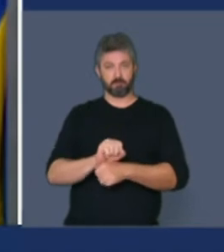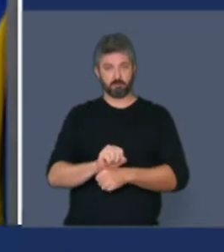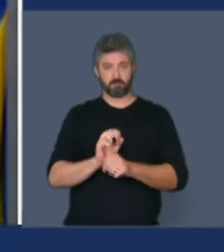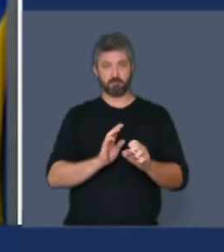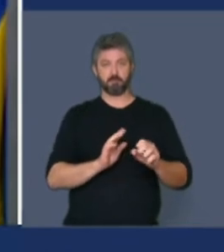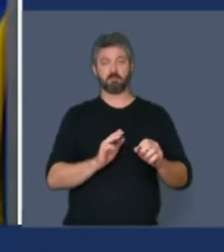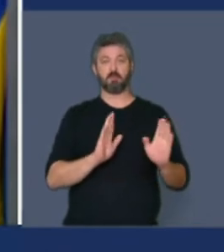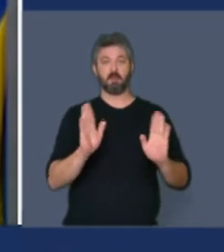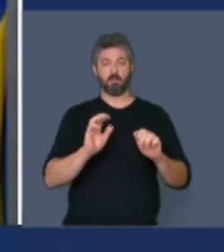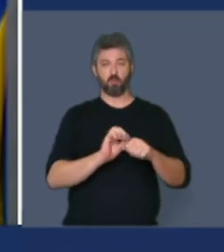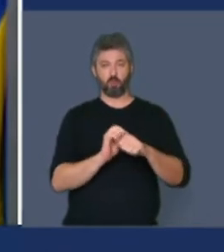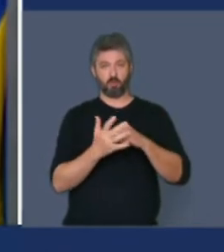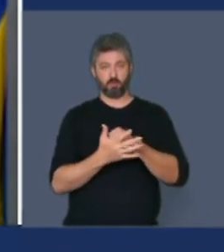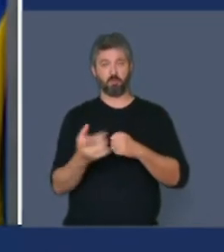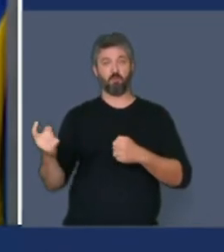POSSA FINALIZAR O RELATÓRIO